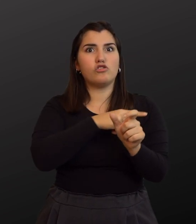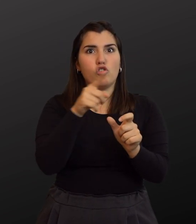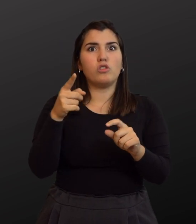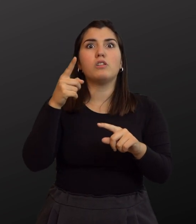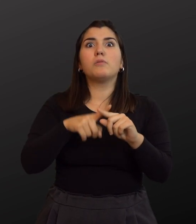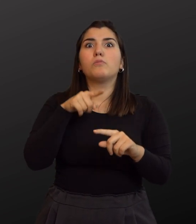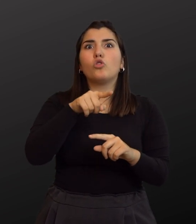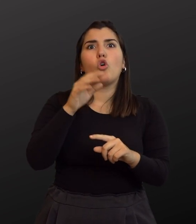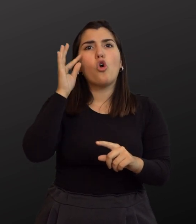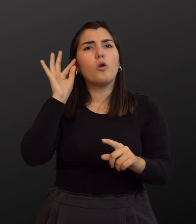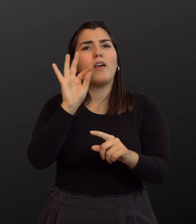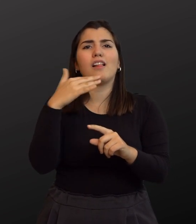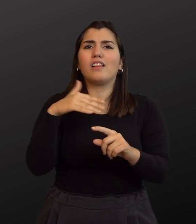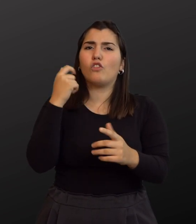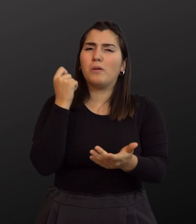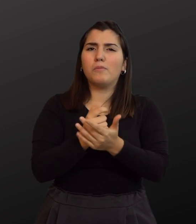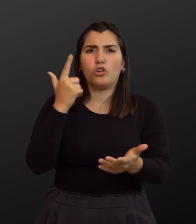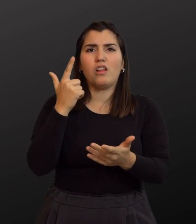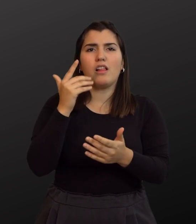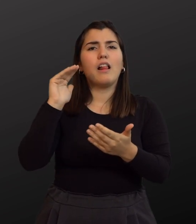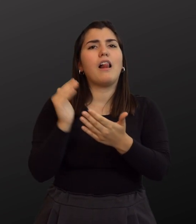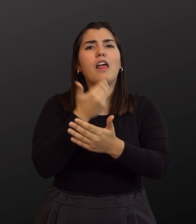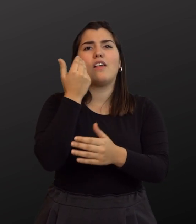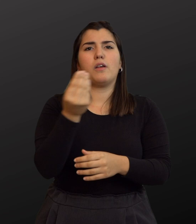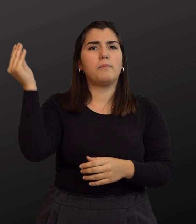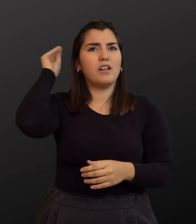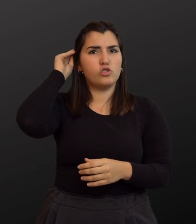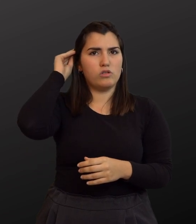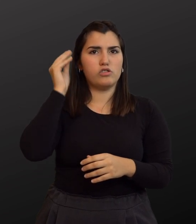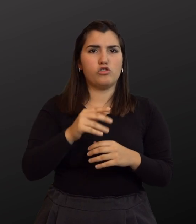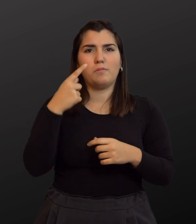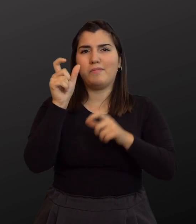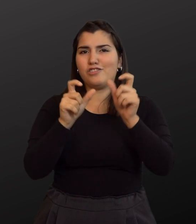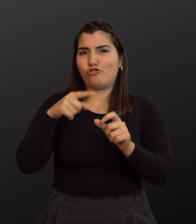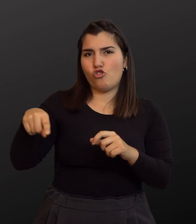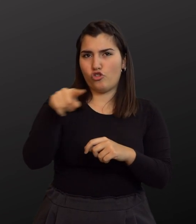In tale occasione ci sarà la premiazione e l'obiettivo veramente molto importante